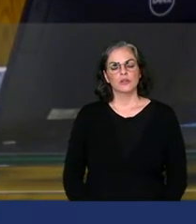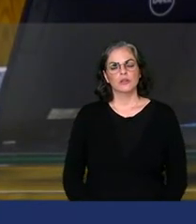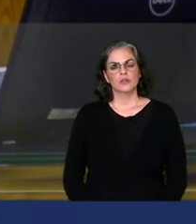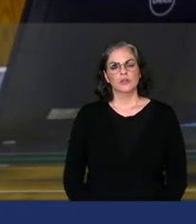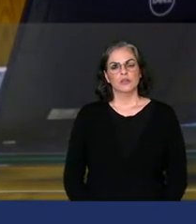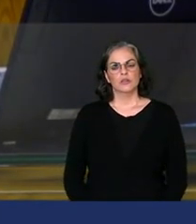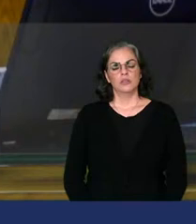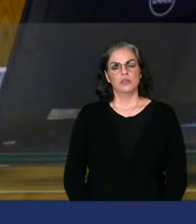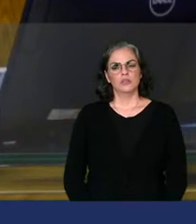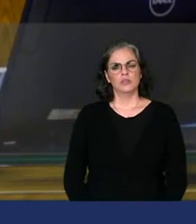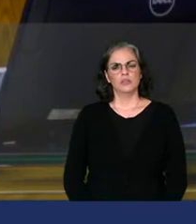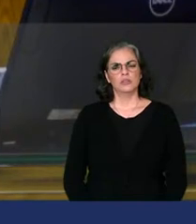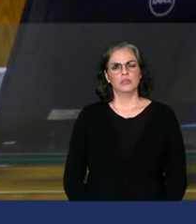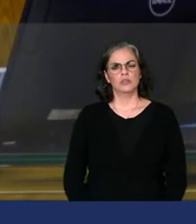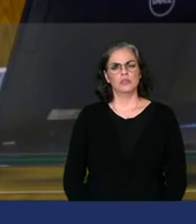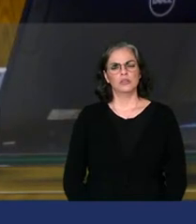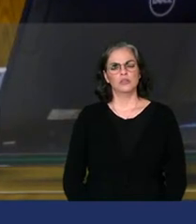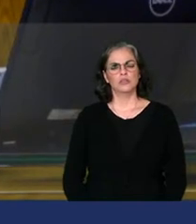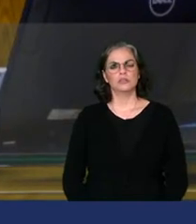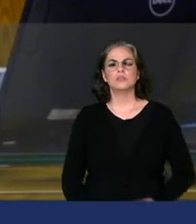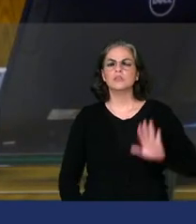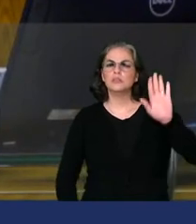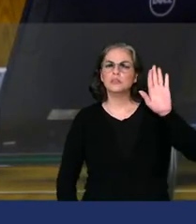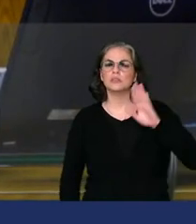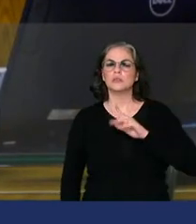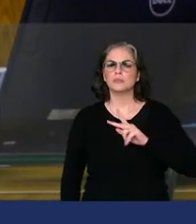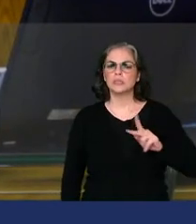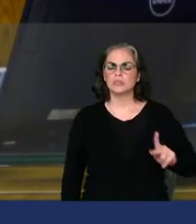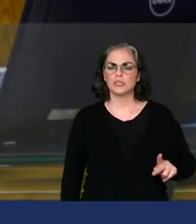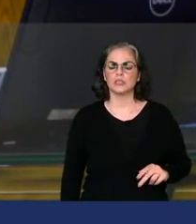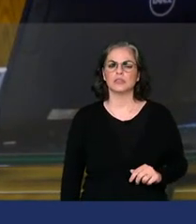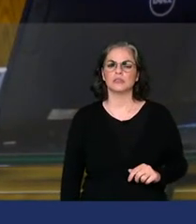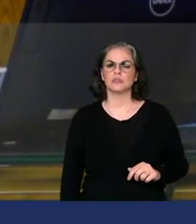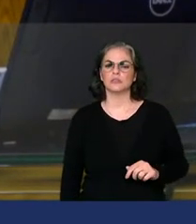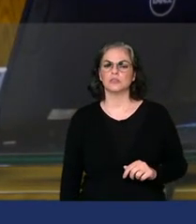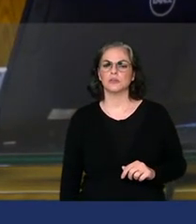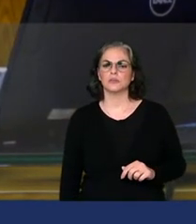VOTAÇÃO. EU VOU PASSAR A PALAVRA AO GOVERNO. -- [DEPUTADO]: SÓ PARA